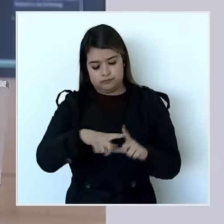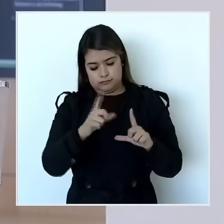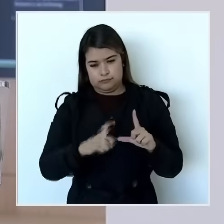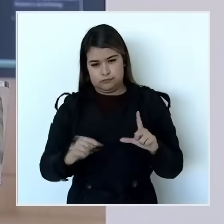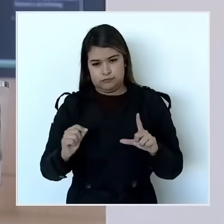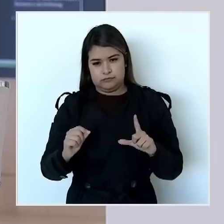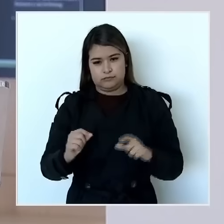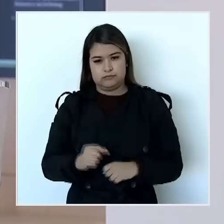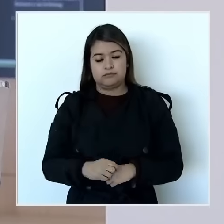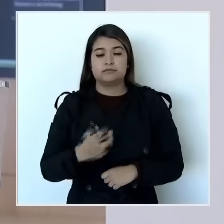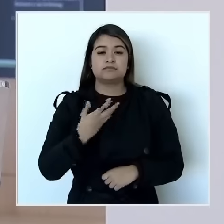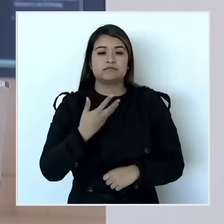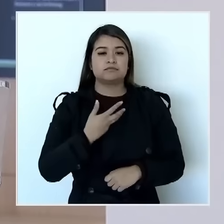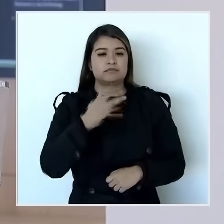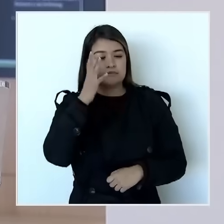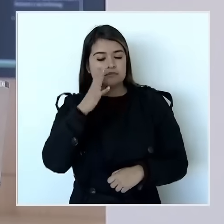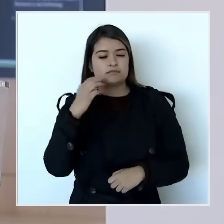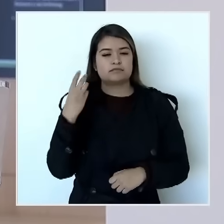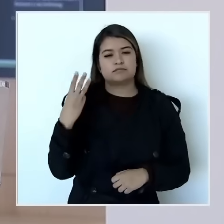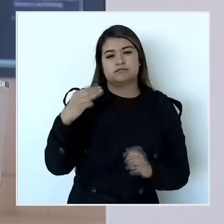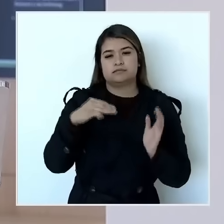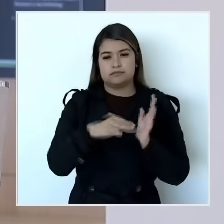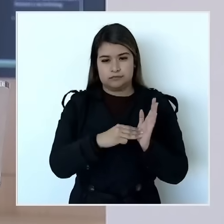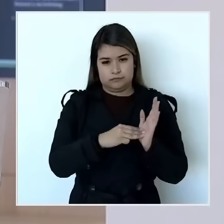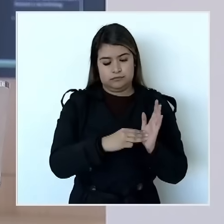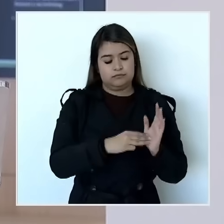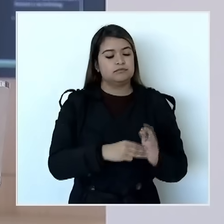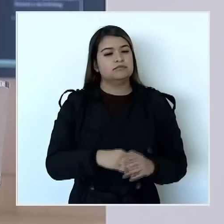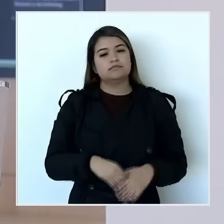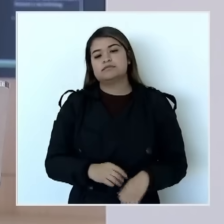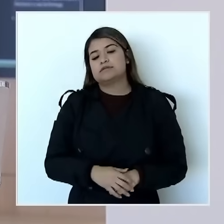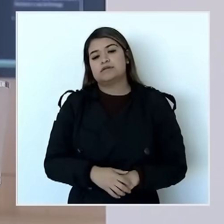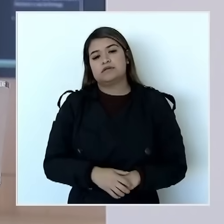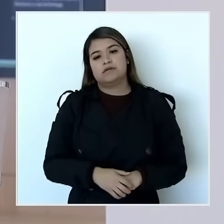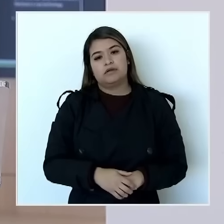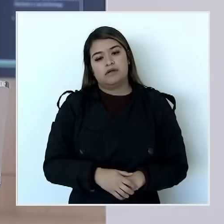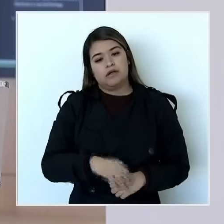más de 3,000 km de frontera con Estados Unidos de América con